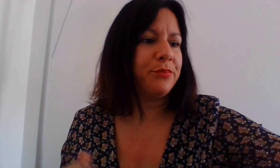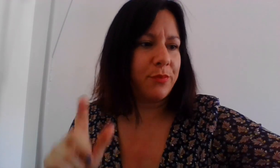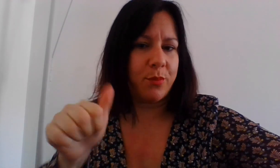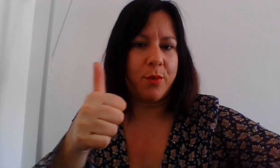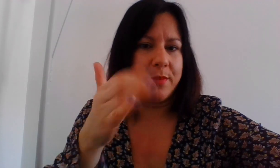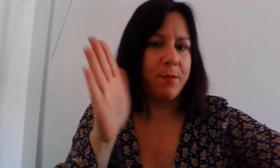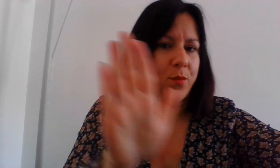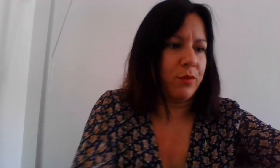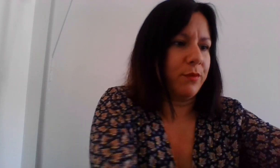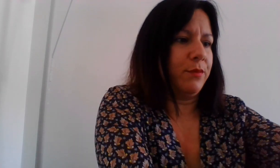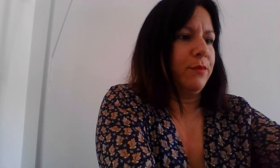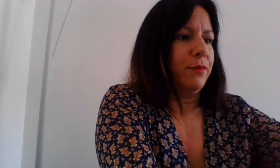Je vous les montre d'abord.